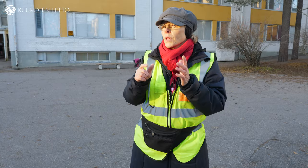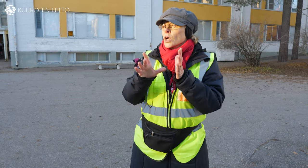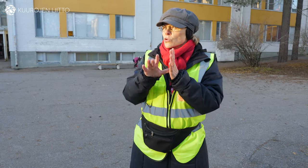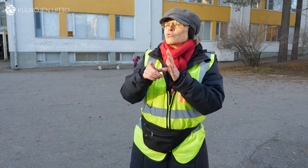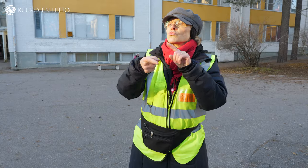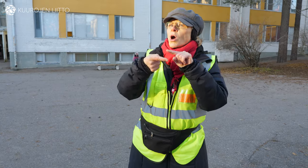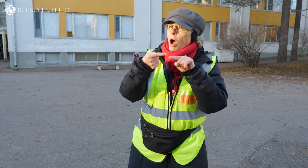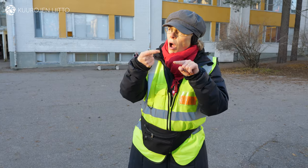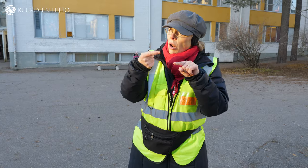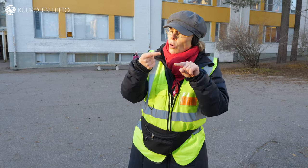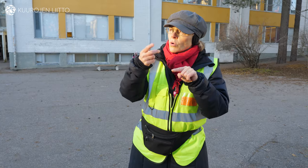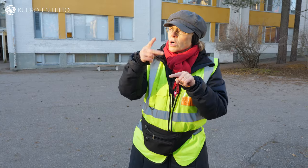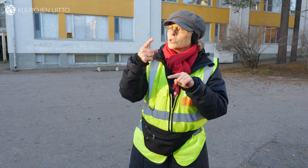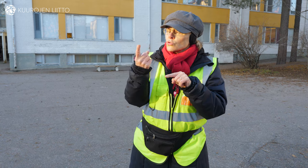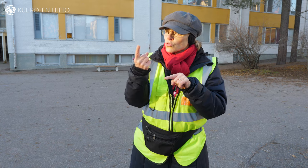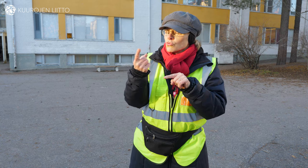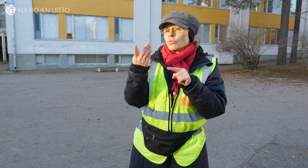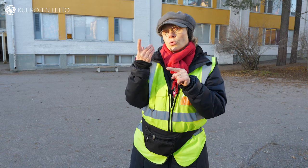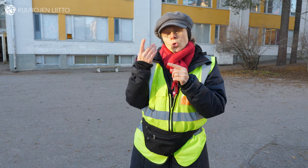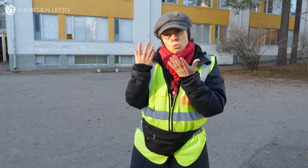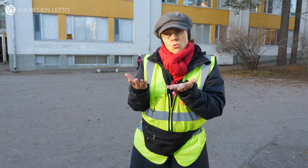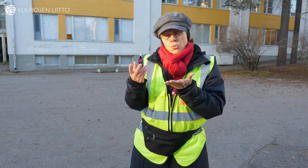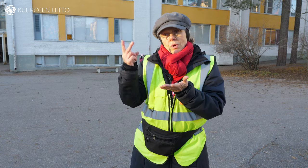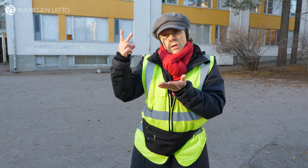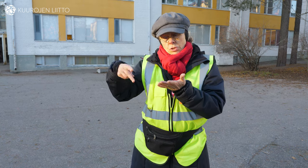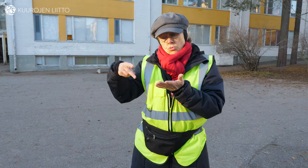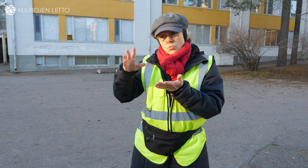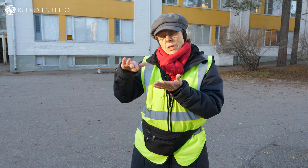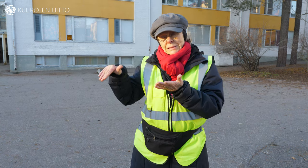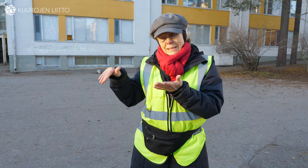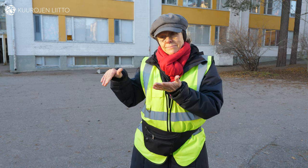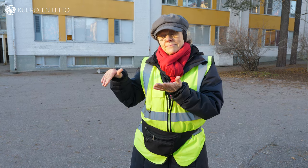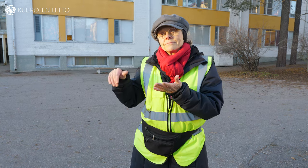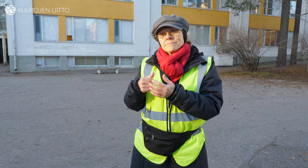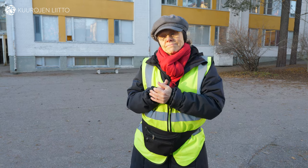Syksyn alussa lapsia oli 21, nyt 20.